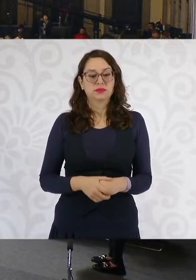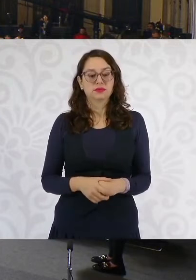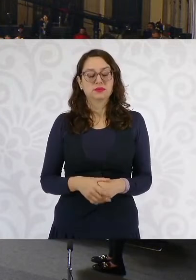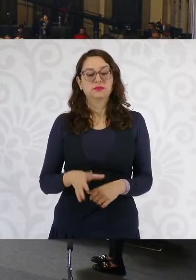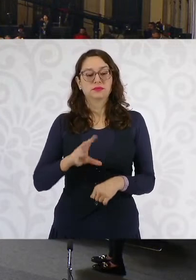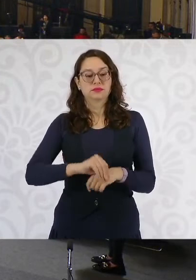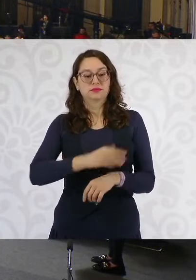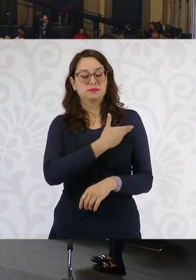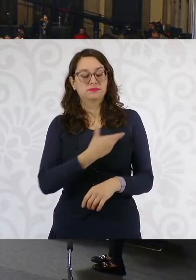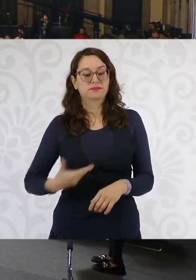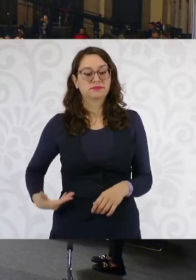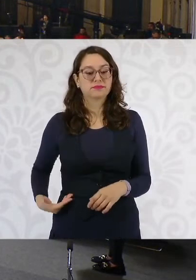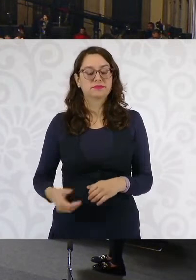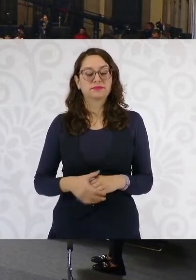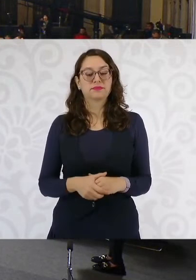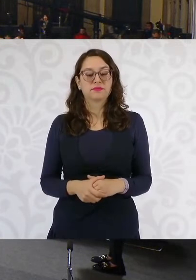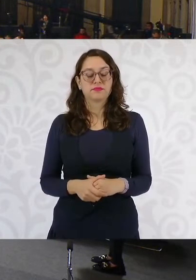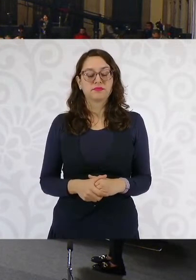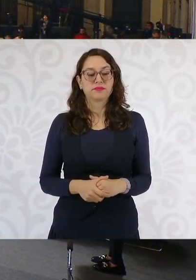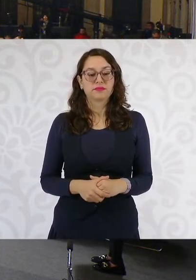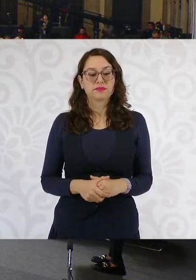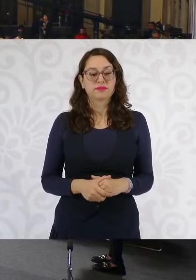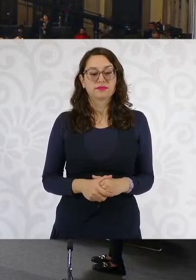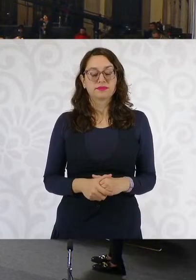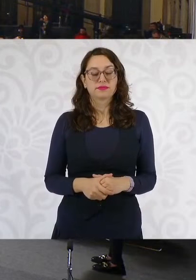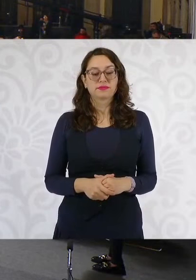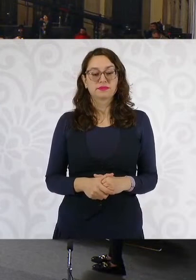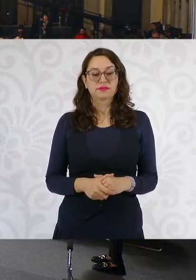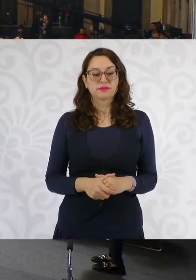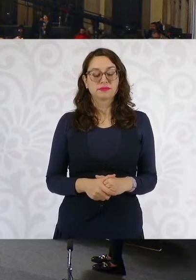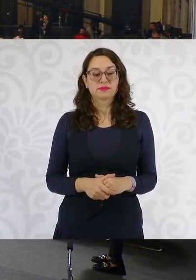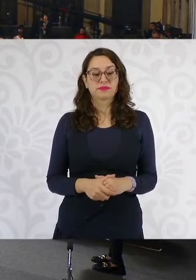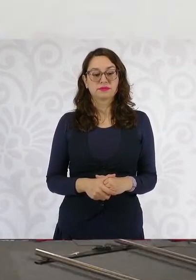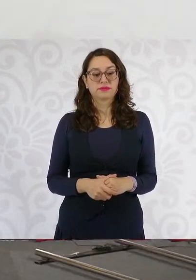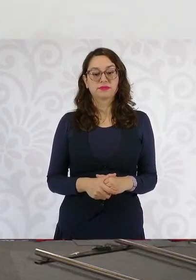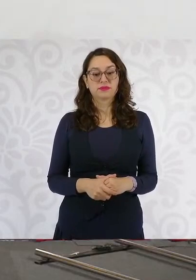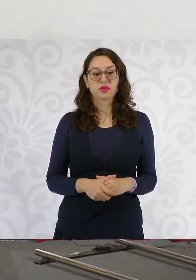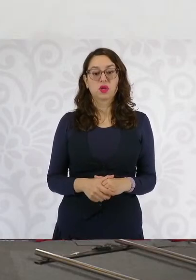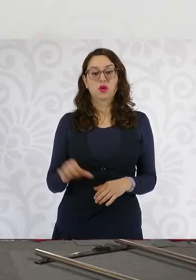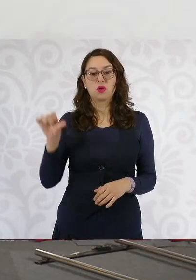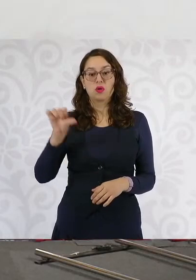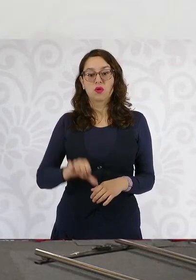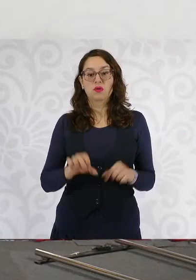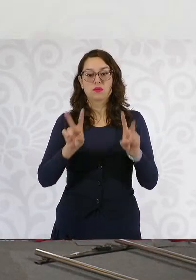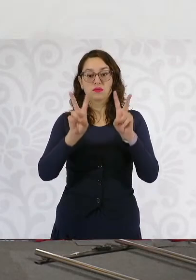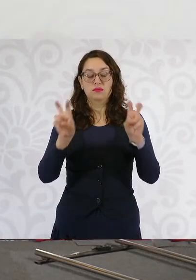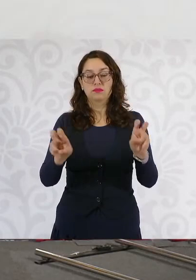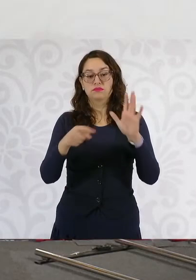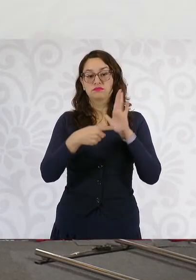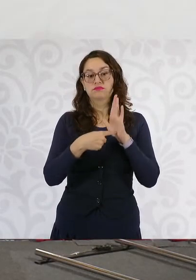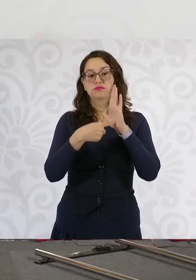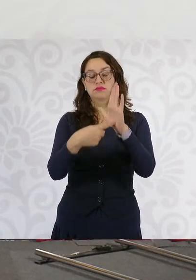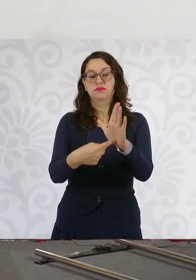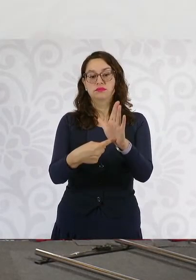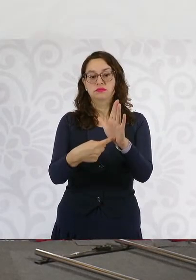permiso Gracias el Dey Hoy les venimos a presentar el plan de desarrollo para